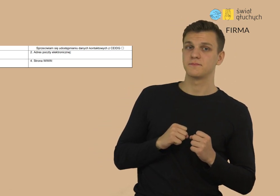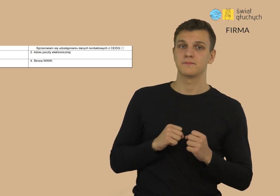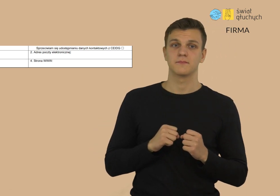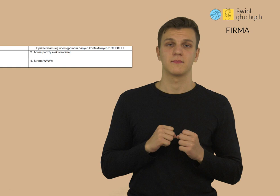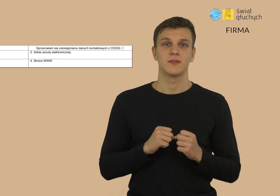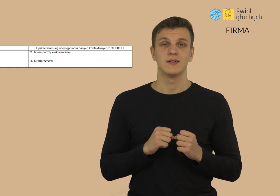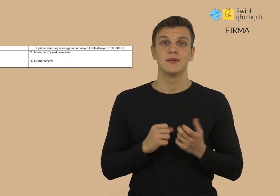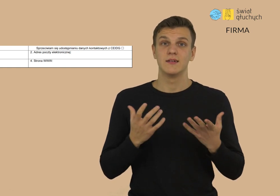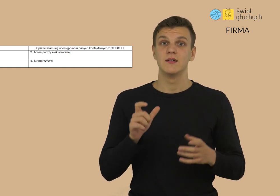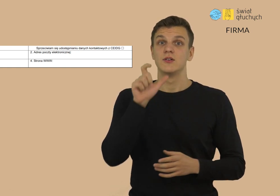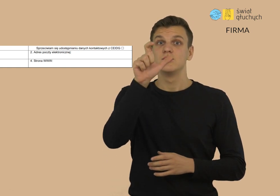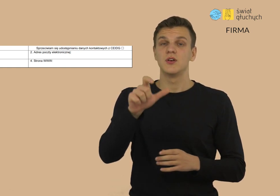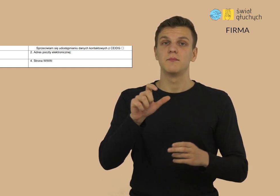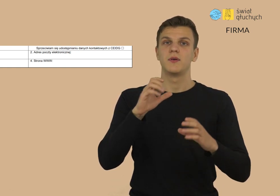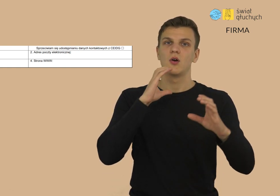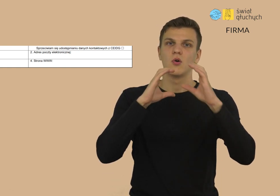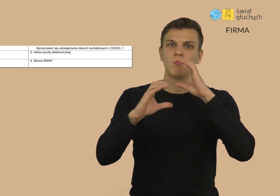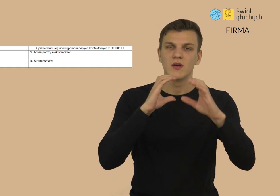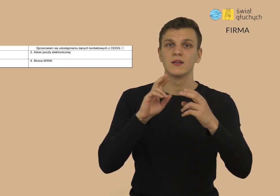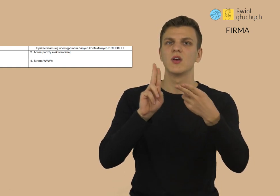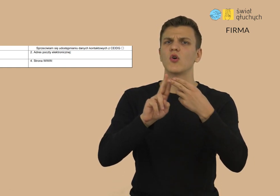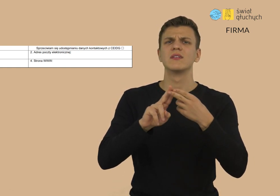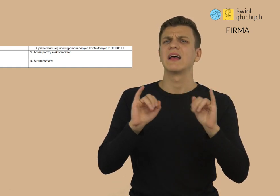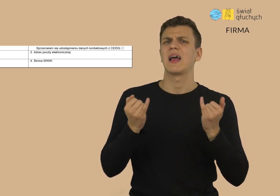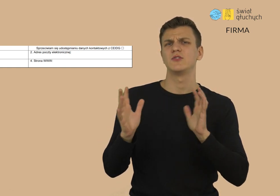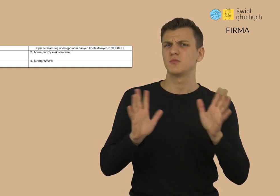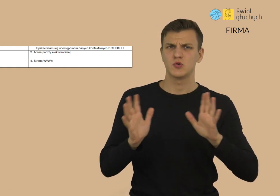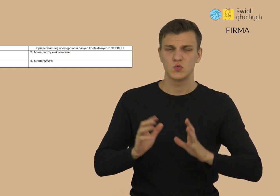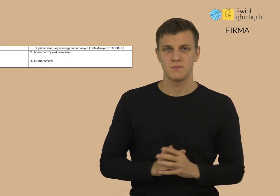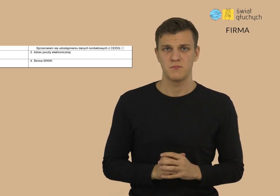9. Dane do kontaktu.